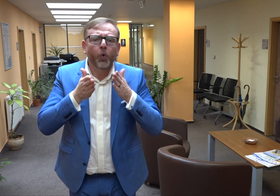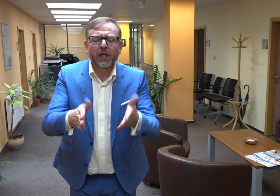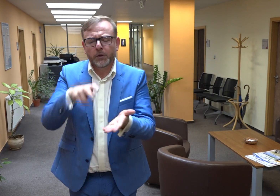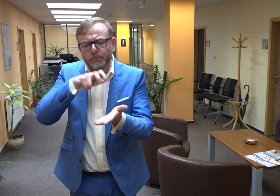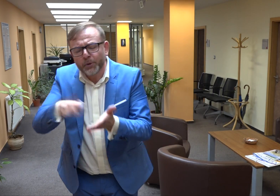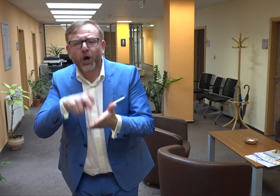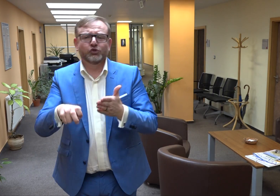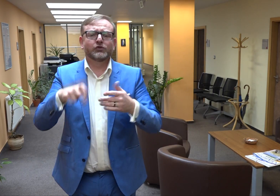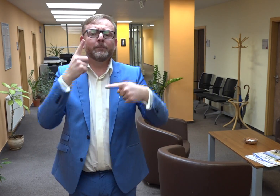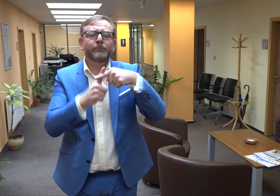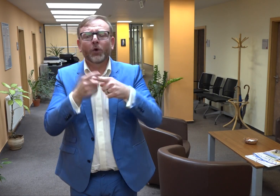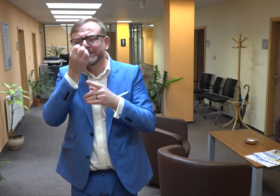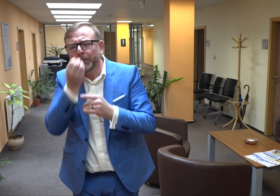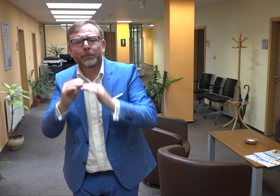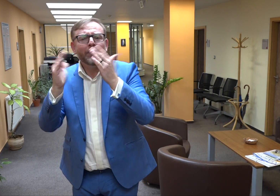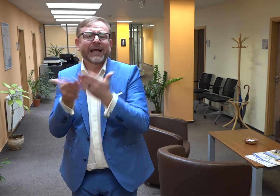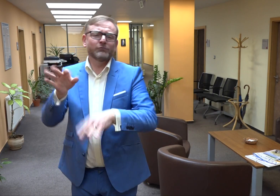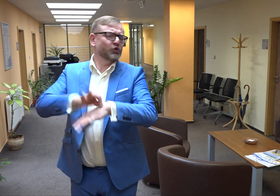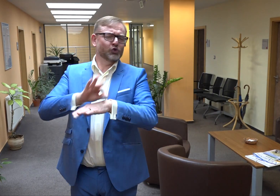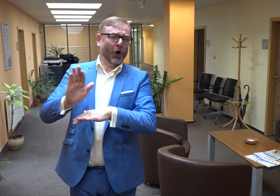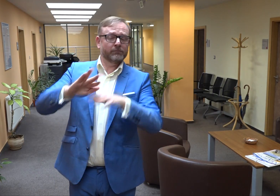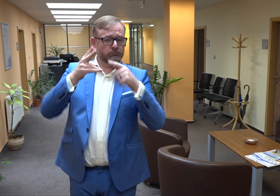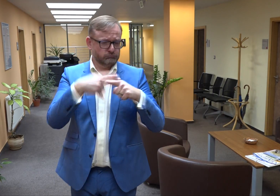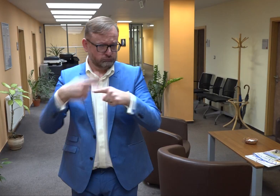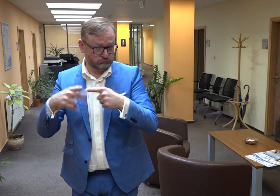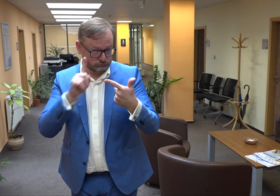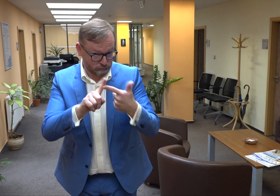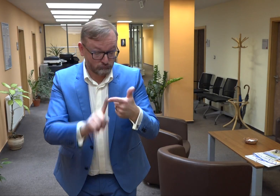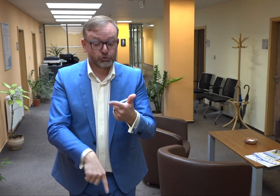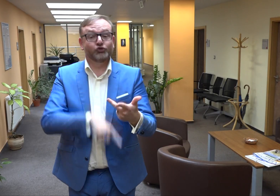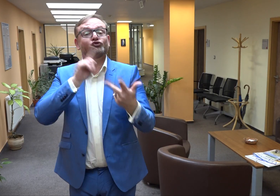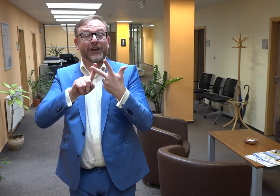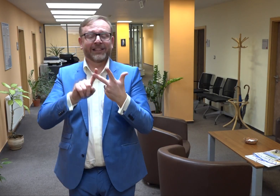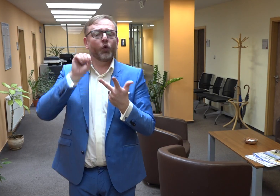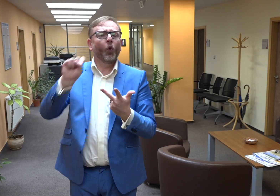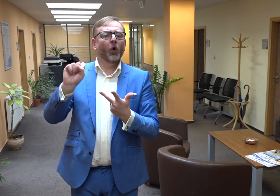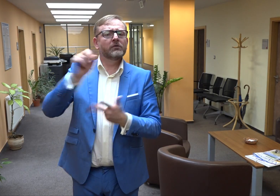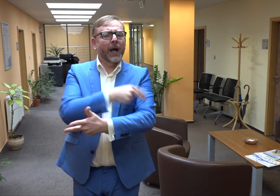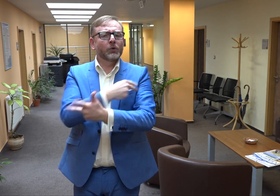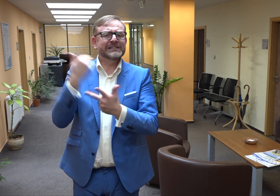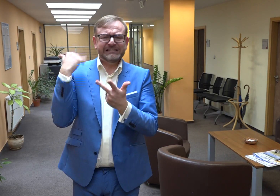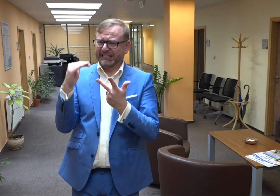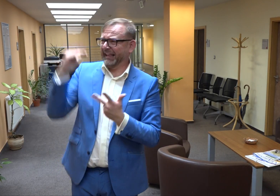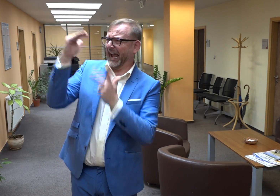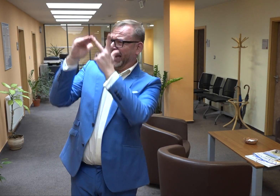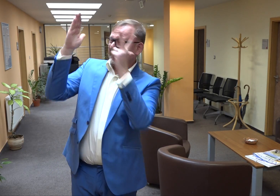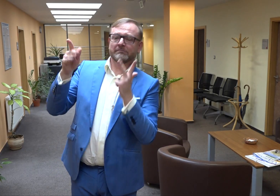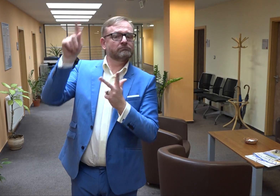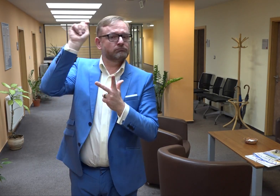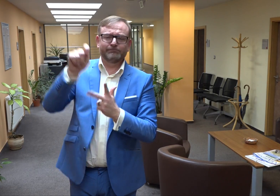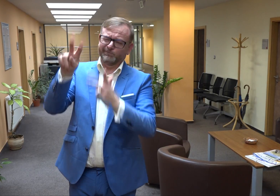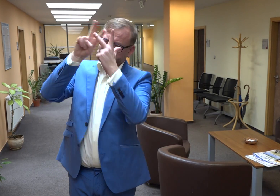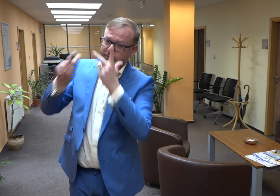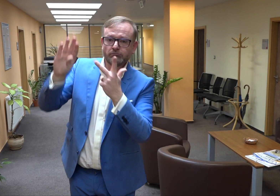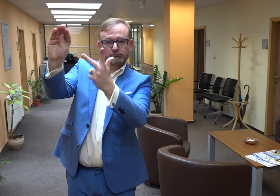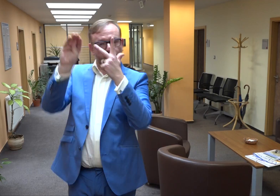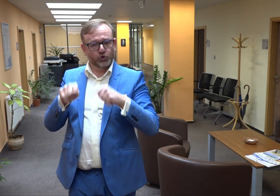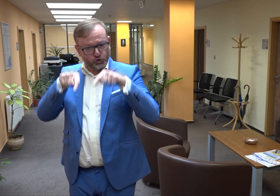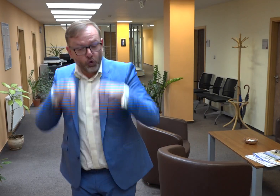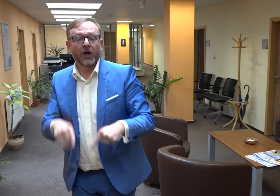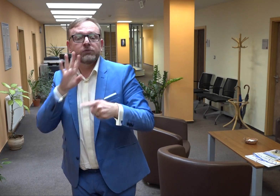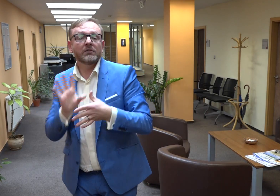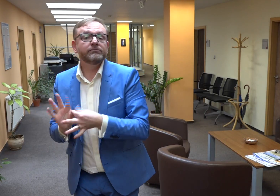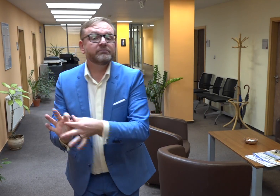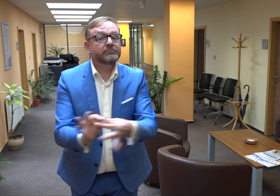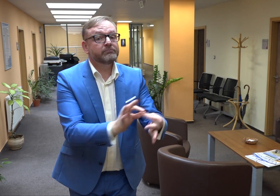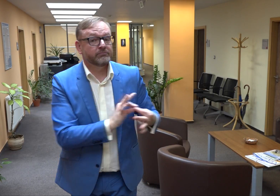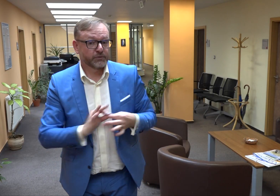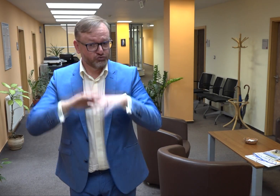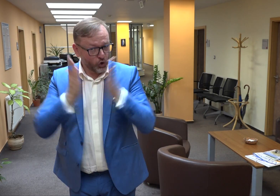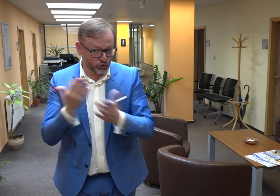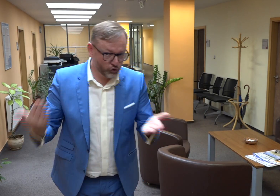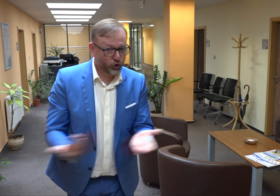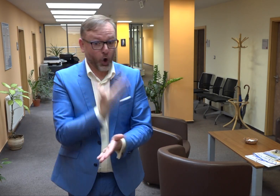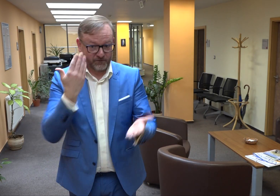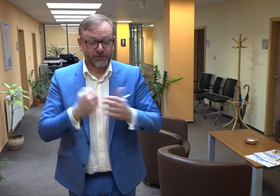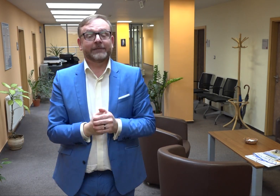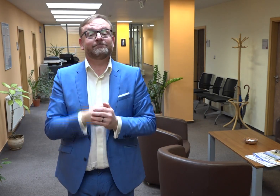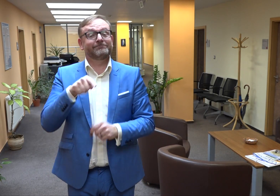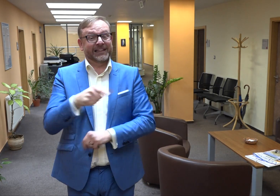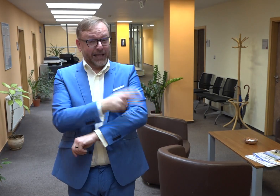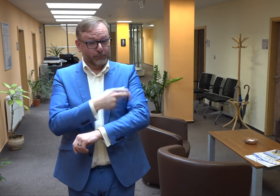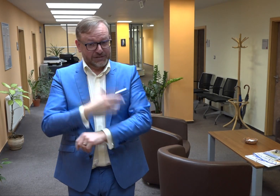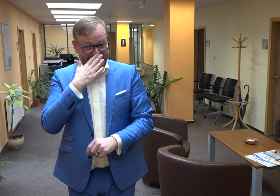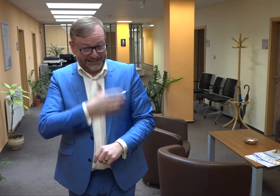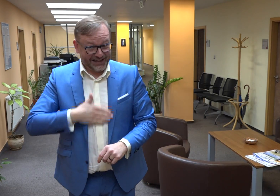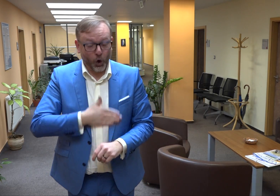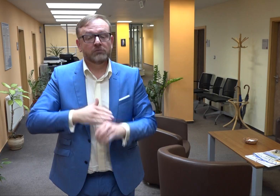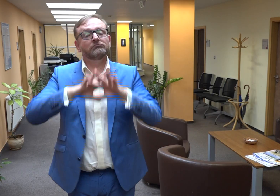a přístupových komunikací. Cílem celé modernizace je pak sestěhování horního areálu nemocnice a sjednocení všech provozů do dolního areálu.